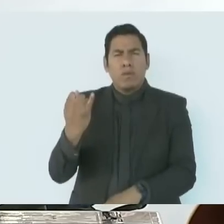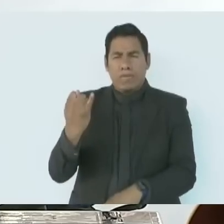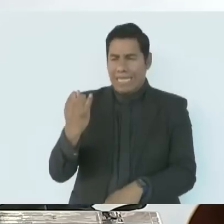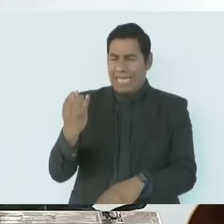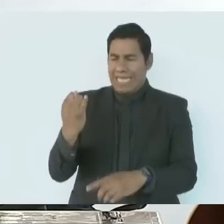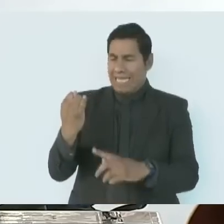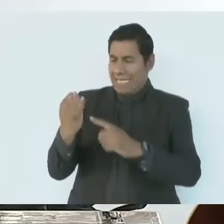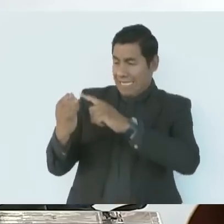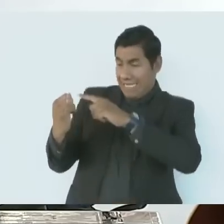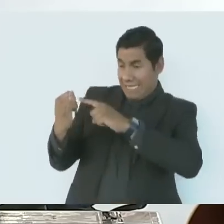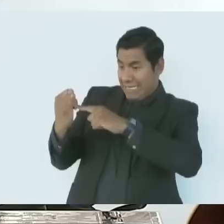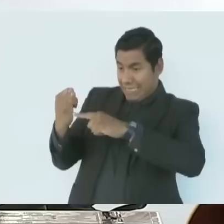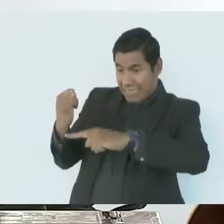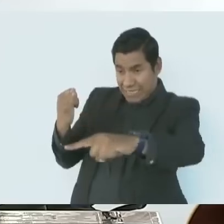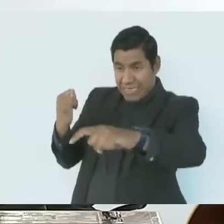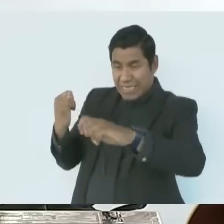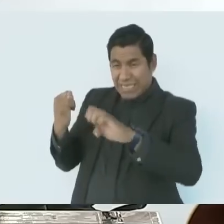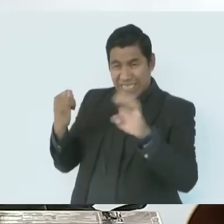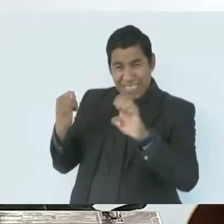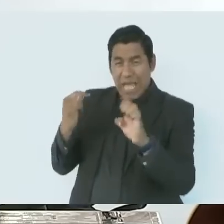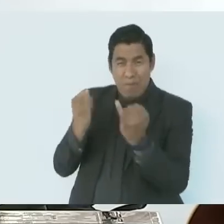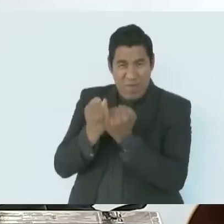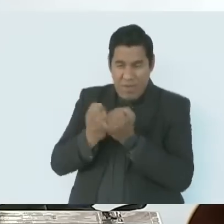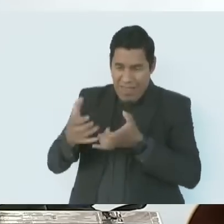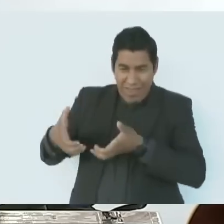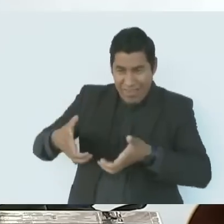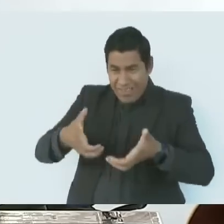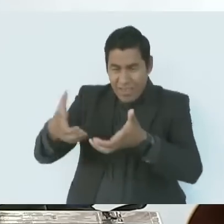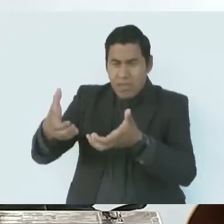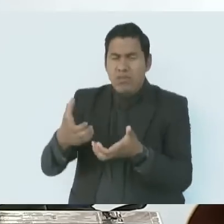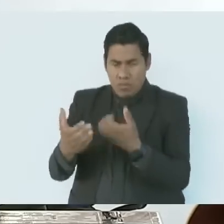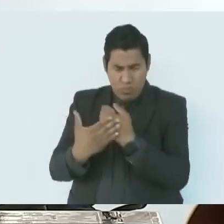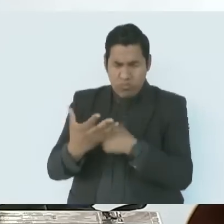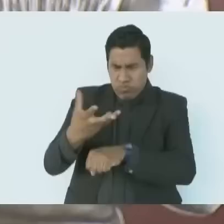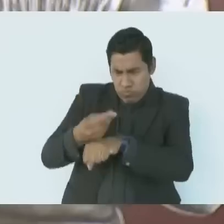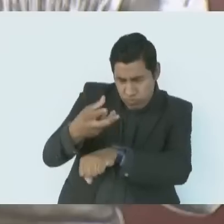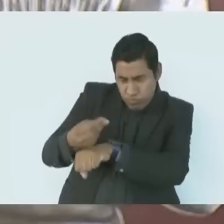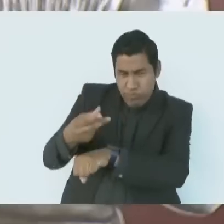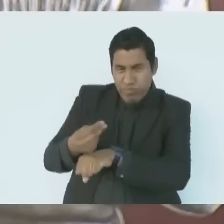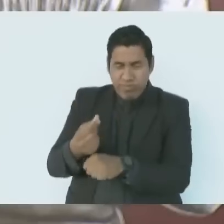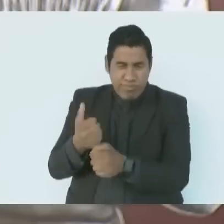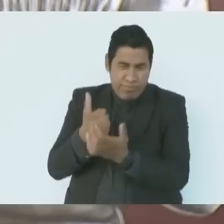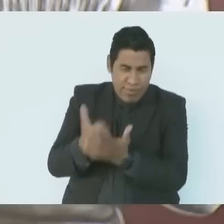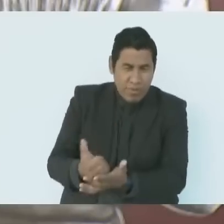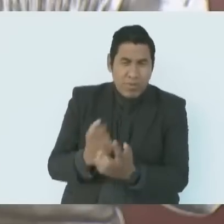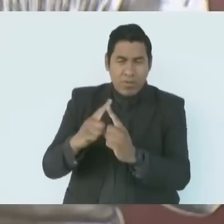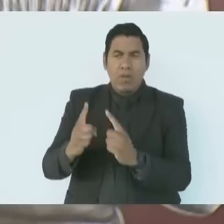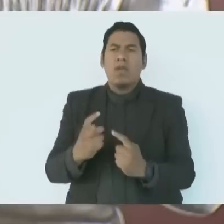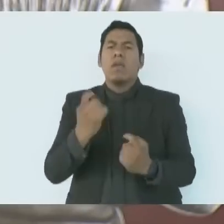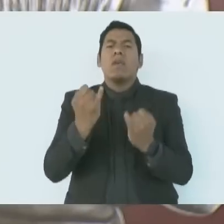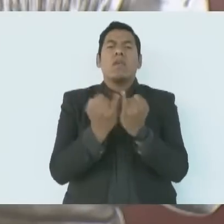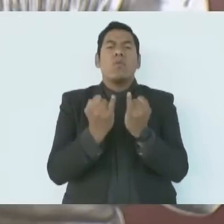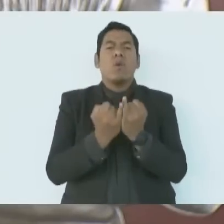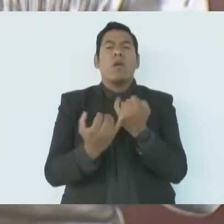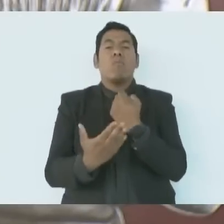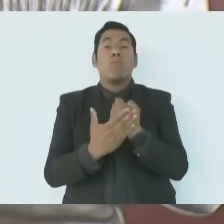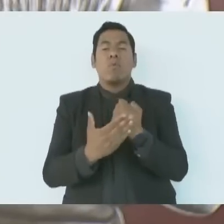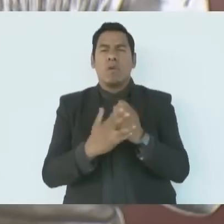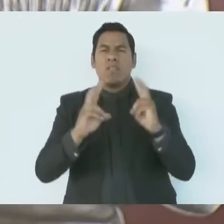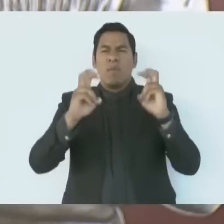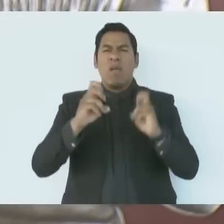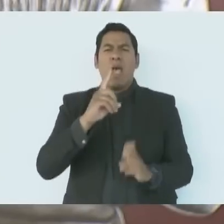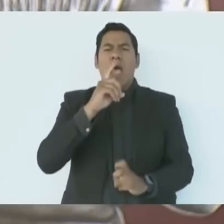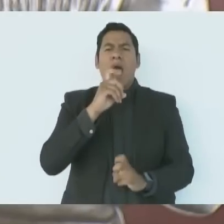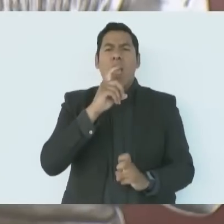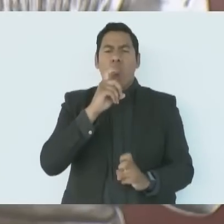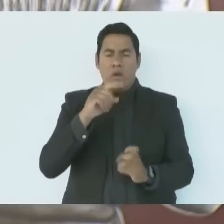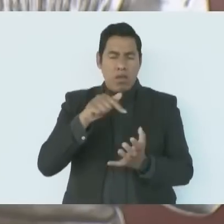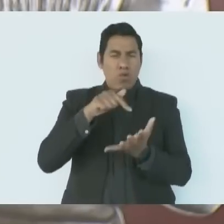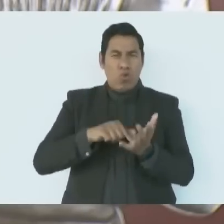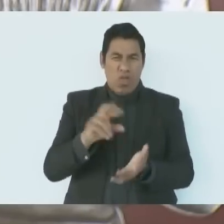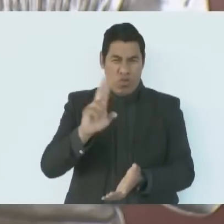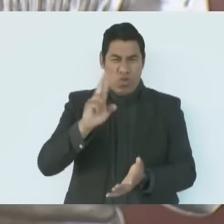problema esa carretera vamos también a hacer una sal adora de agua en Rosarito para poder llevar